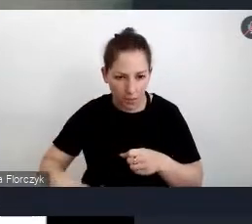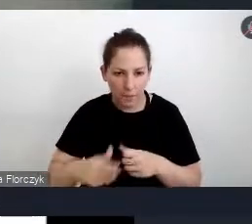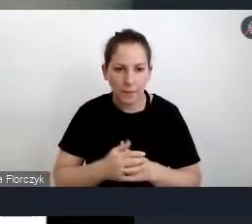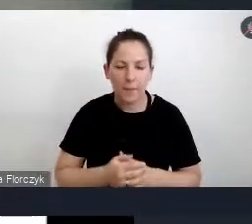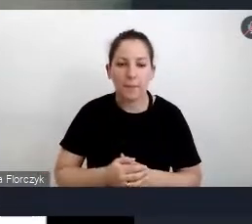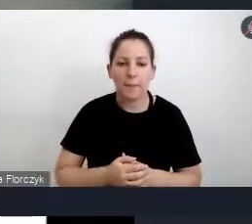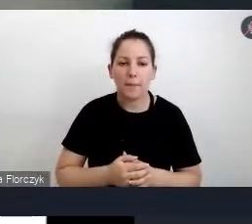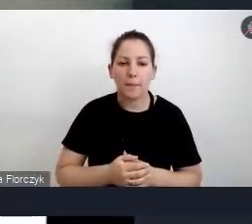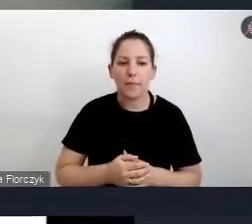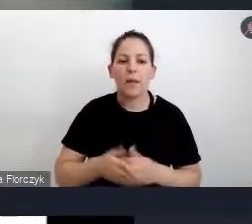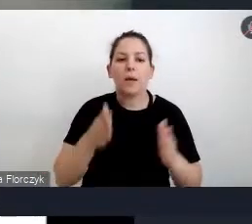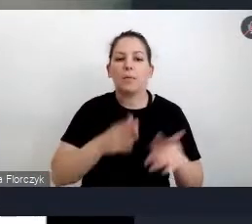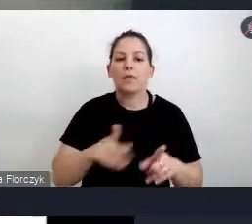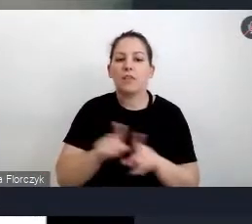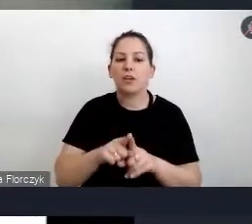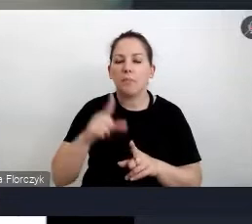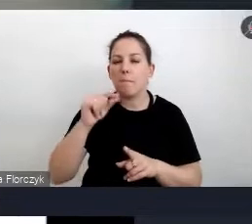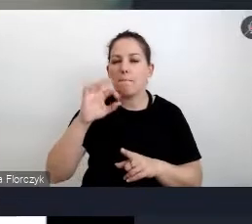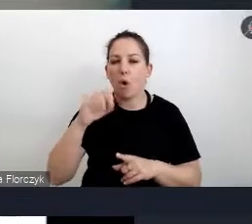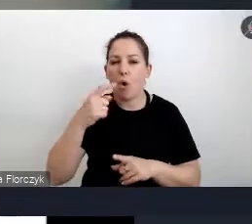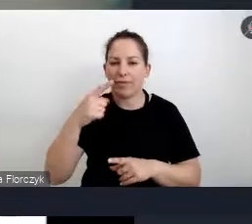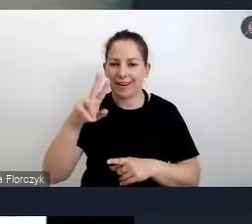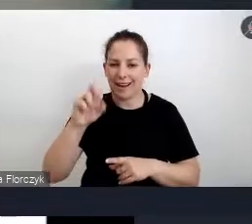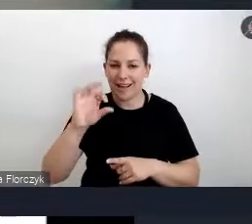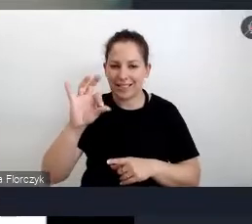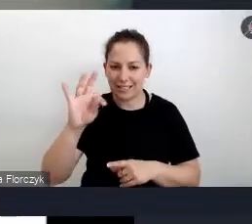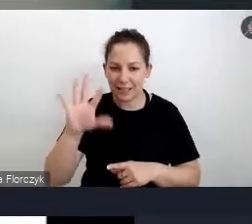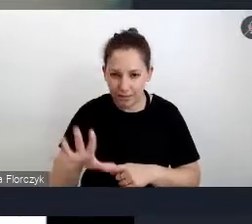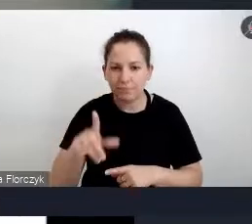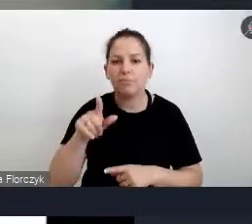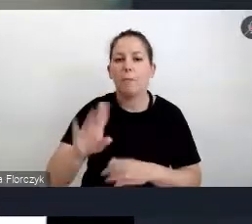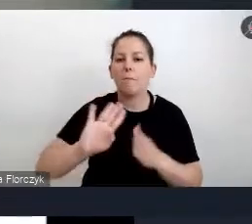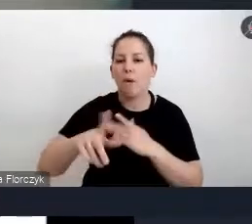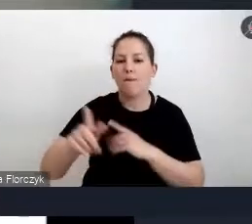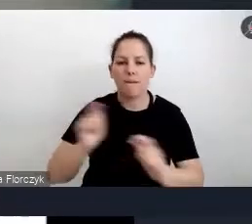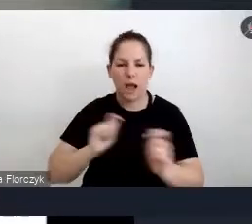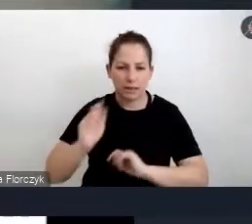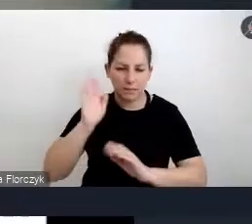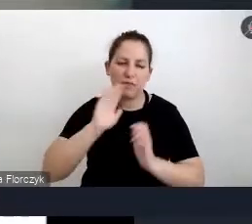Przygotowaliśmy podcast, który opublikujemy po wakacjach. Prawdopodobnie we wrześniu tego roku.